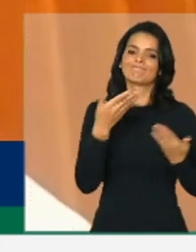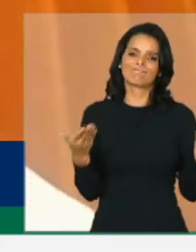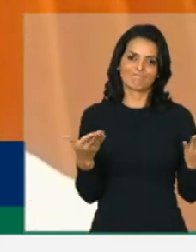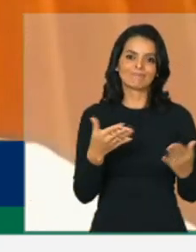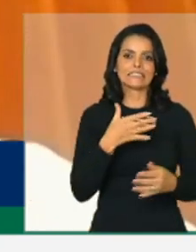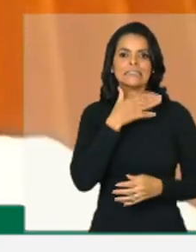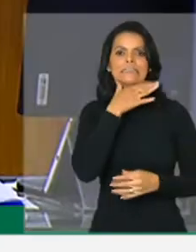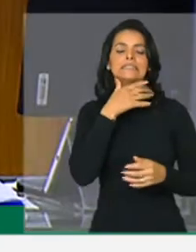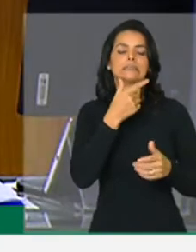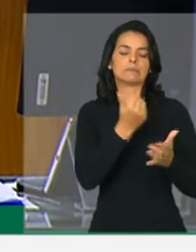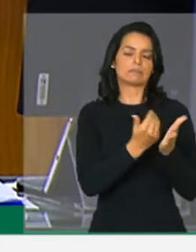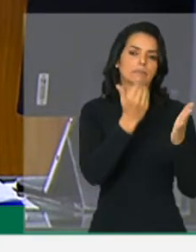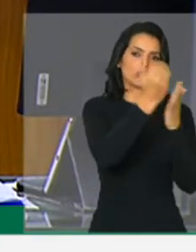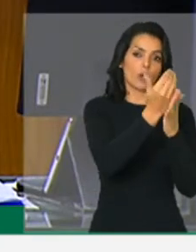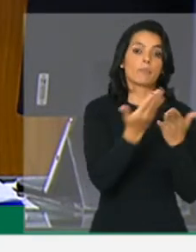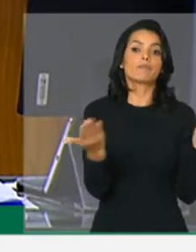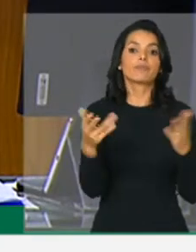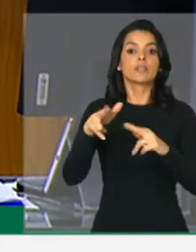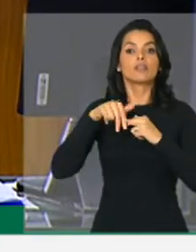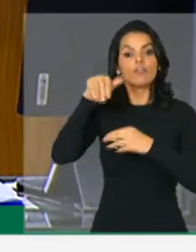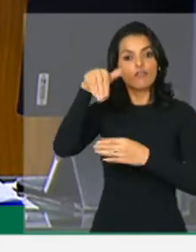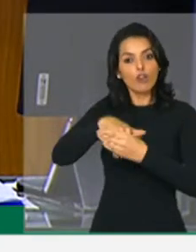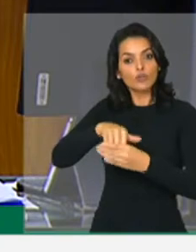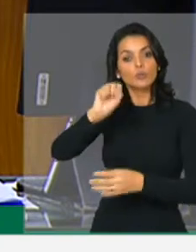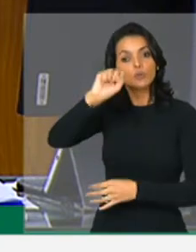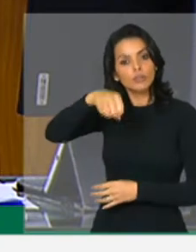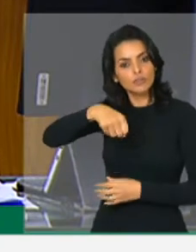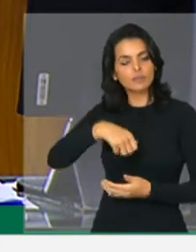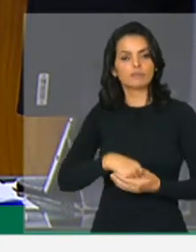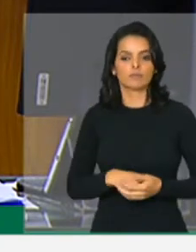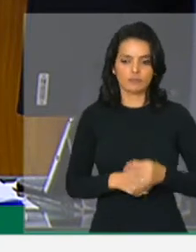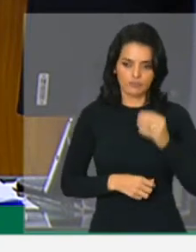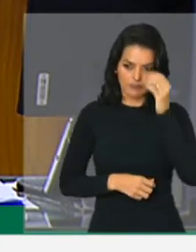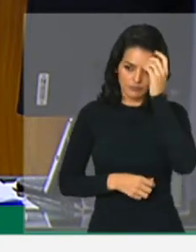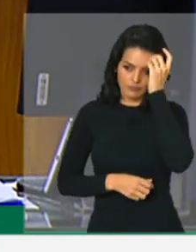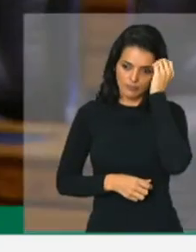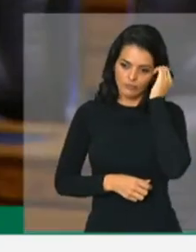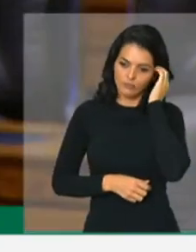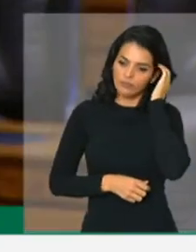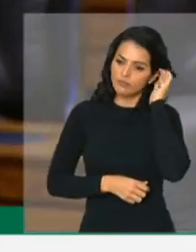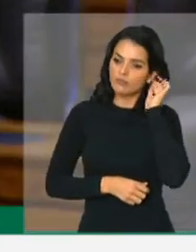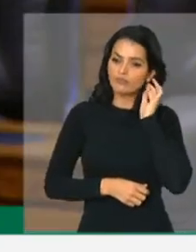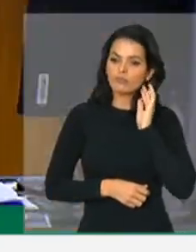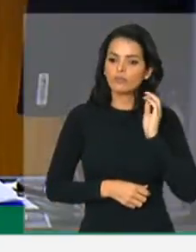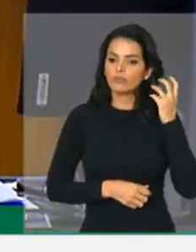PERMANEÇAM COMO SE ACHAM. REJEITADO. DEPUTADO DEPUTADA VERIFICAÇÃO. -- [DEPUTADO]: VERIFICAÇÃO, PRESIDENTE,